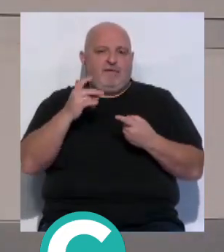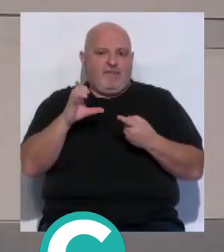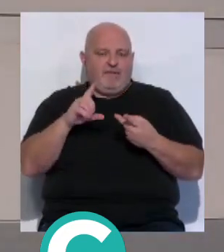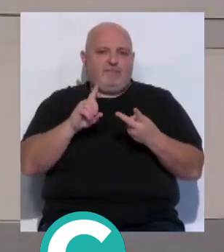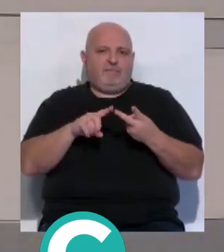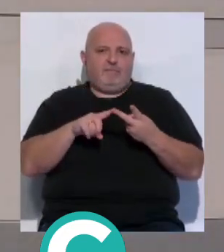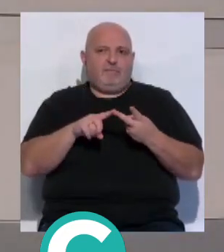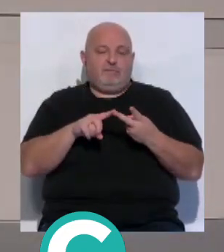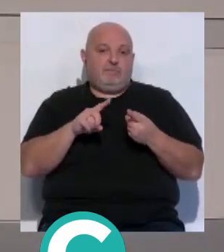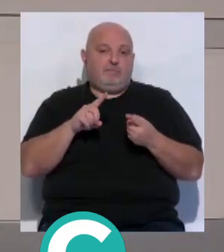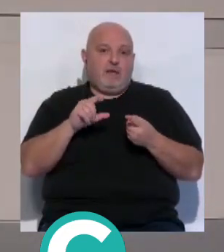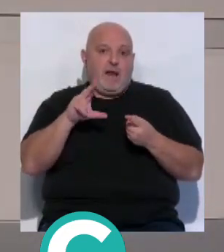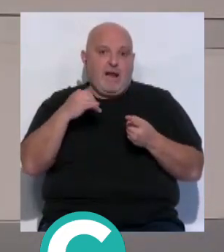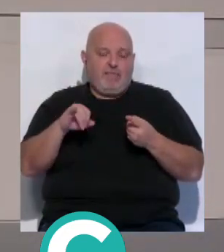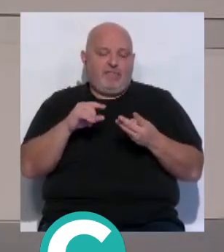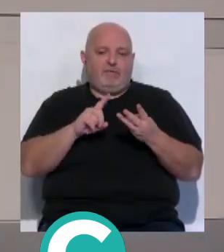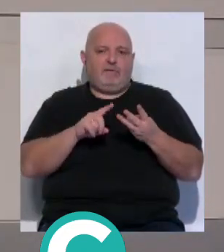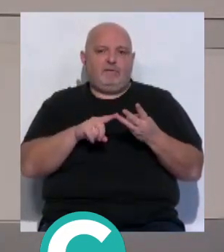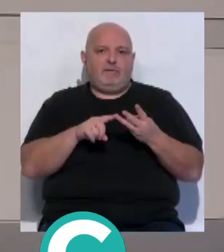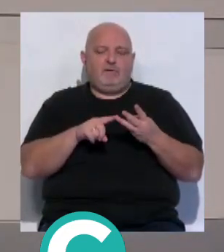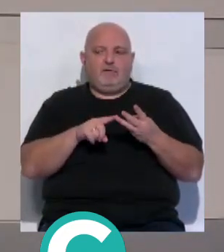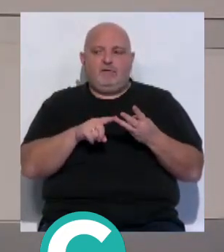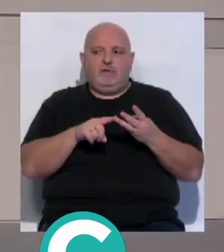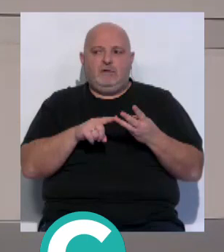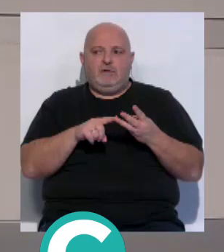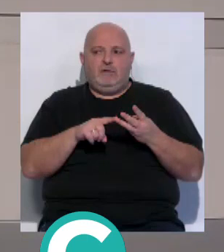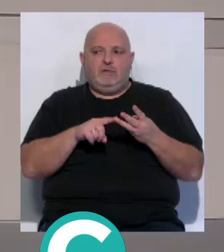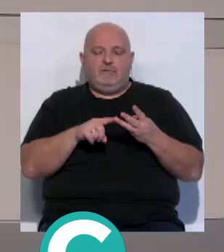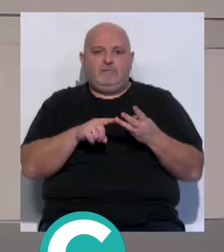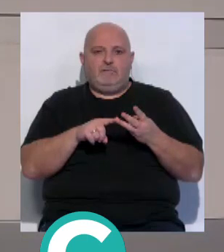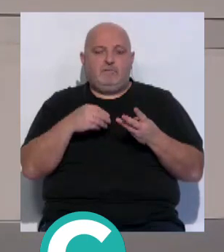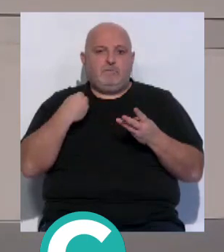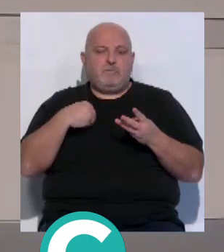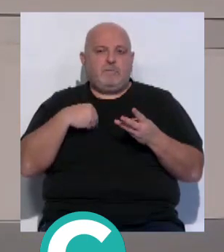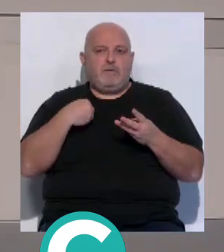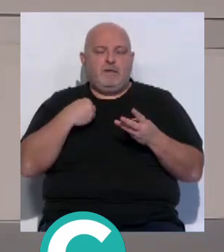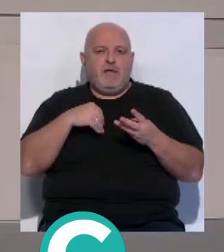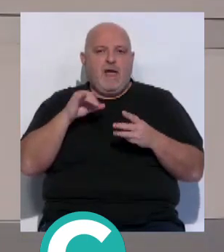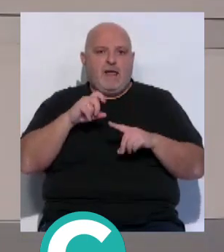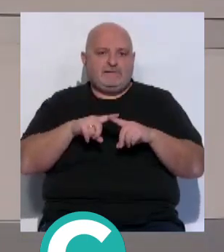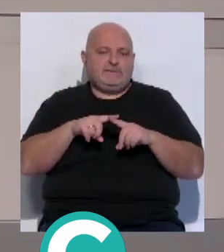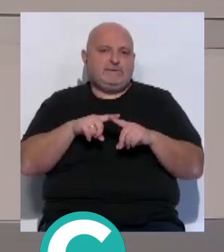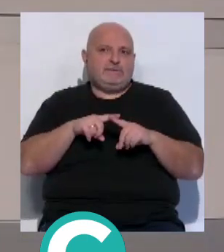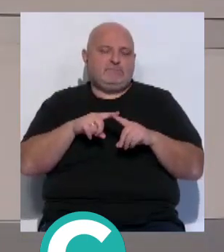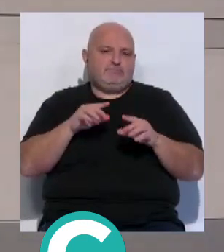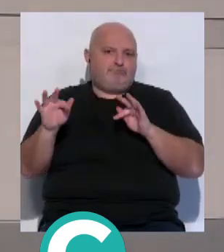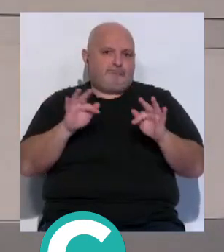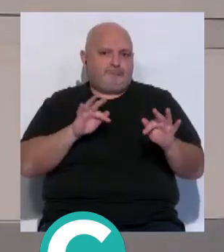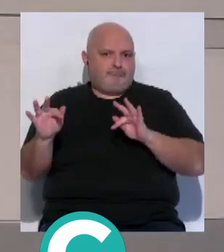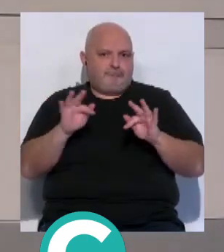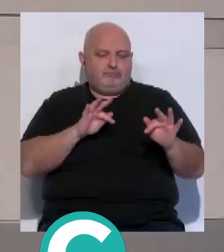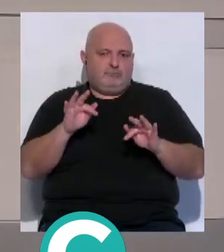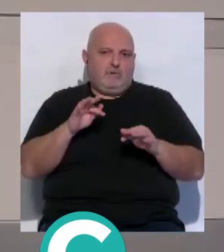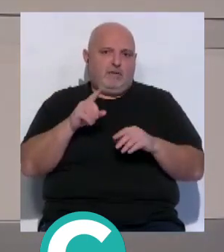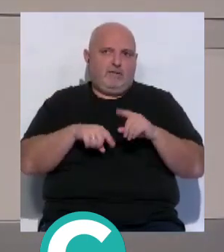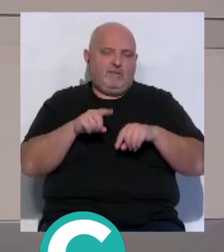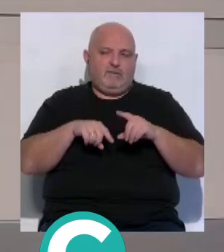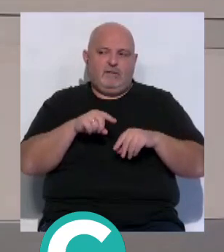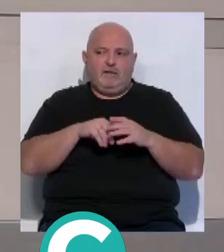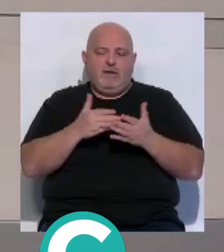emeterio que está Rubén Alcalá que está también el propio Ale Fernández con condiciones de ayudar en